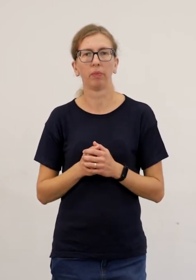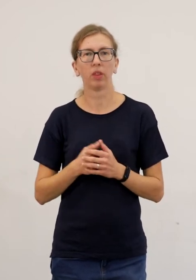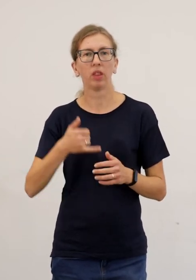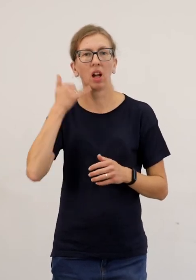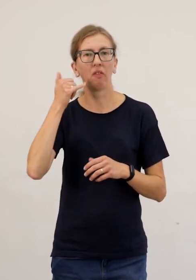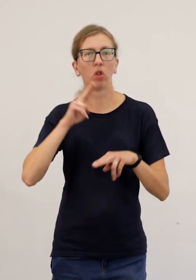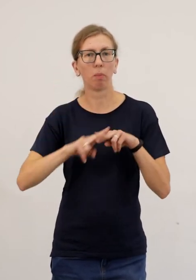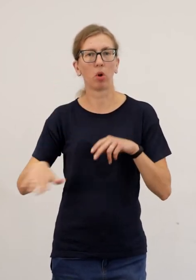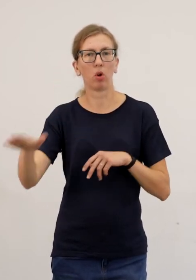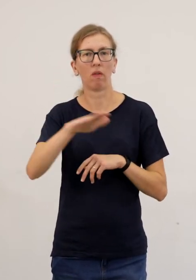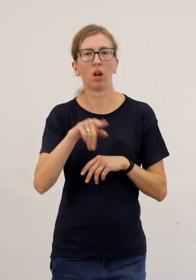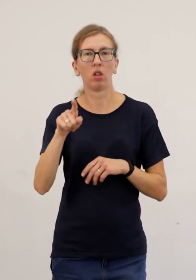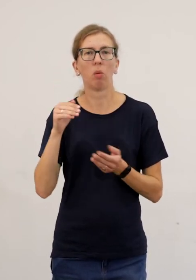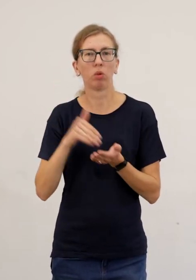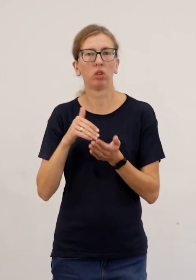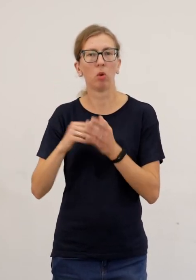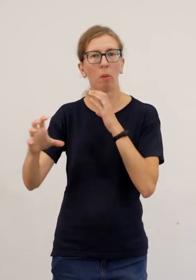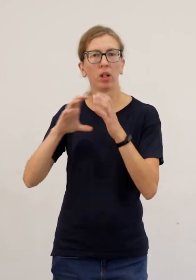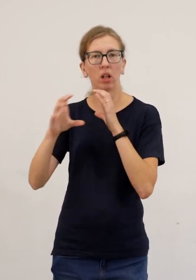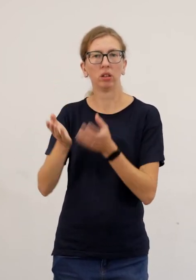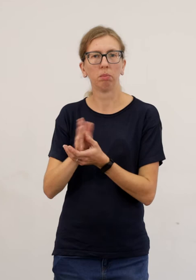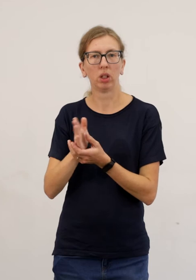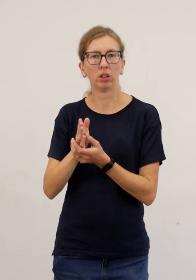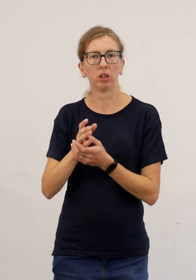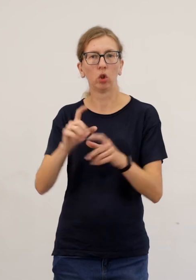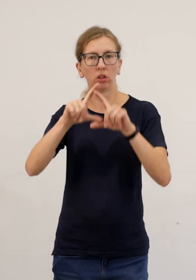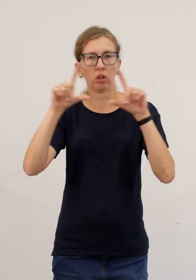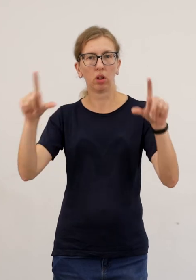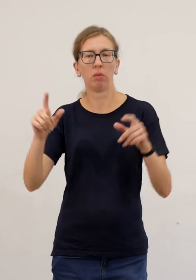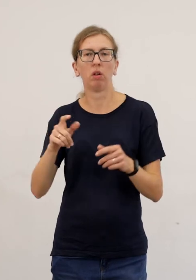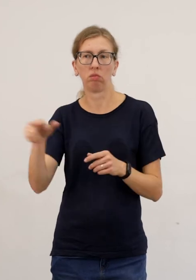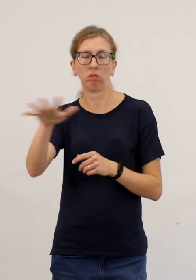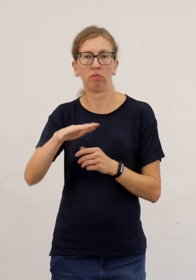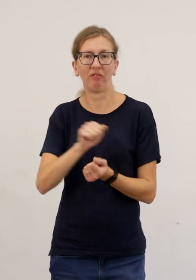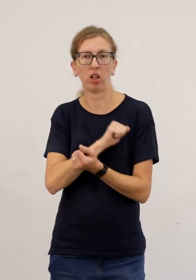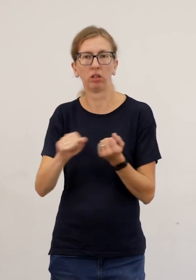Telefony polowe były niezbędne by zapewnić komunikację pomiędzy oddziałami na polu walki.